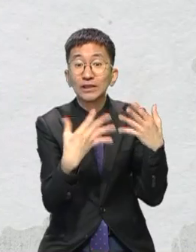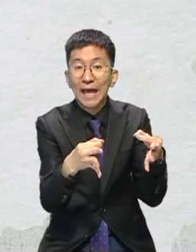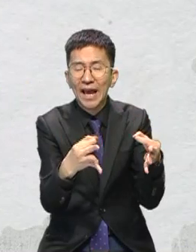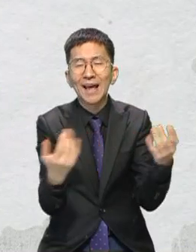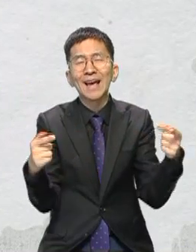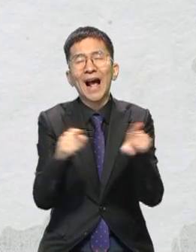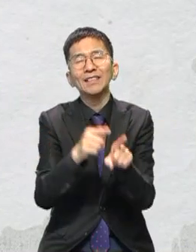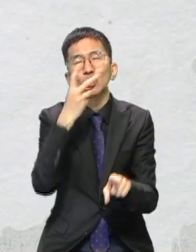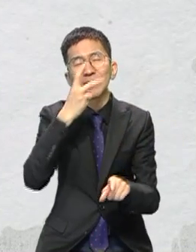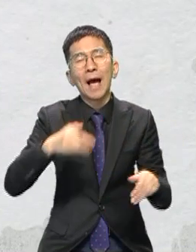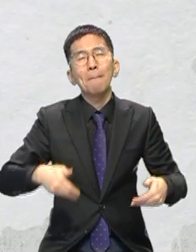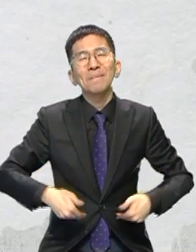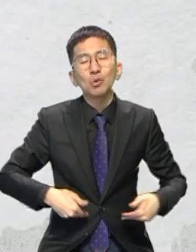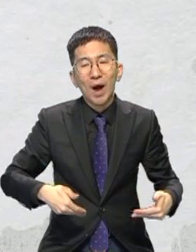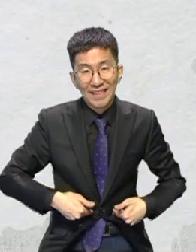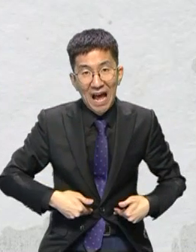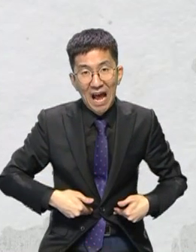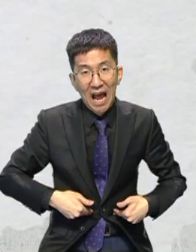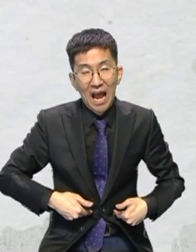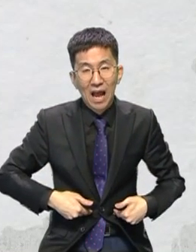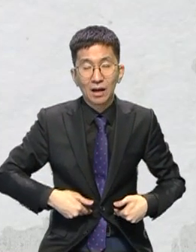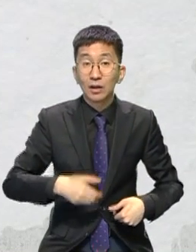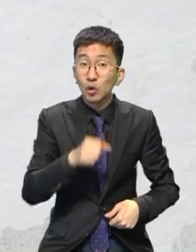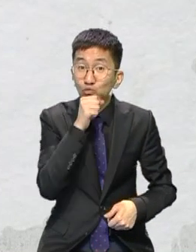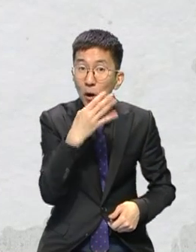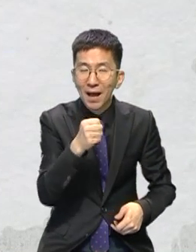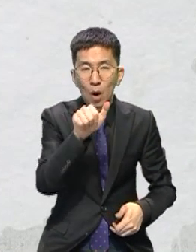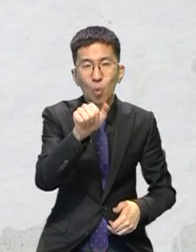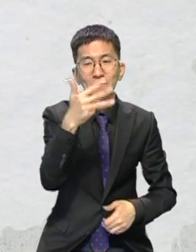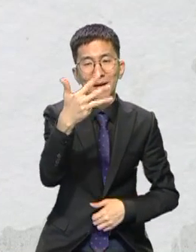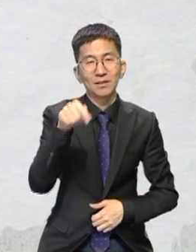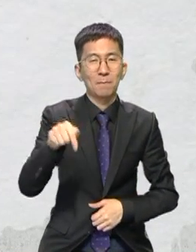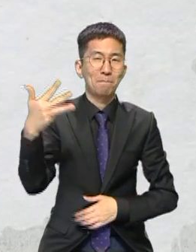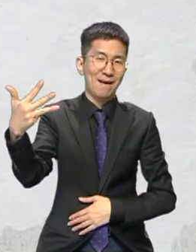부실 수사 의혹과 함께 수사해야 한다 58.8%로 조사됐습니다.